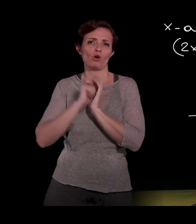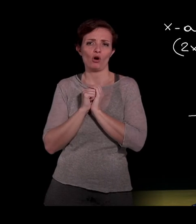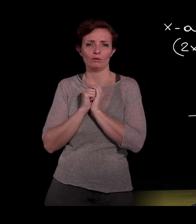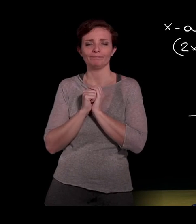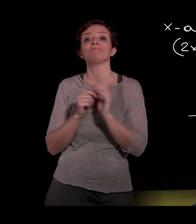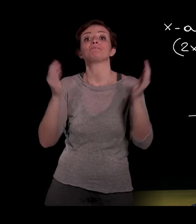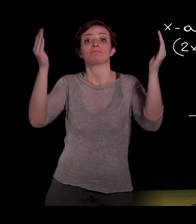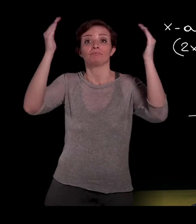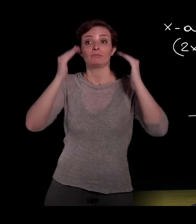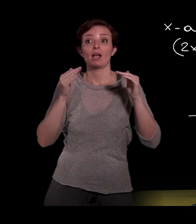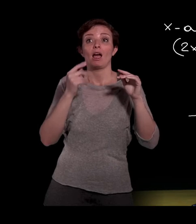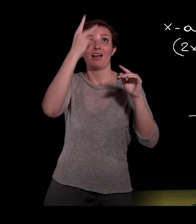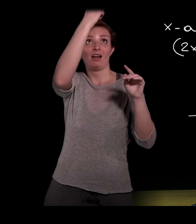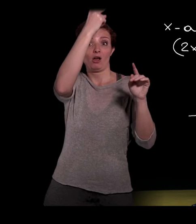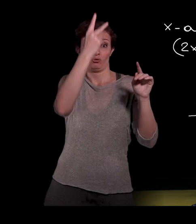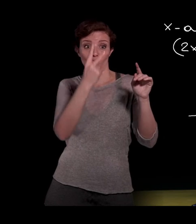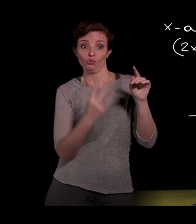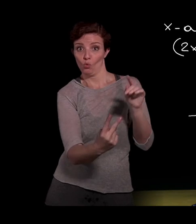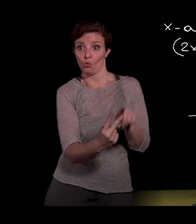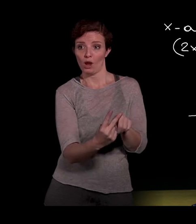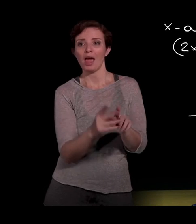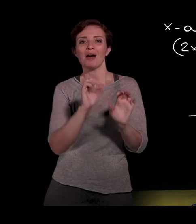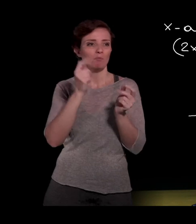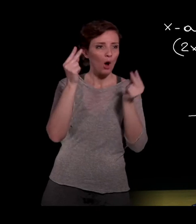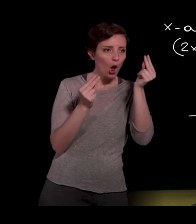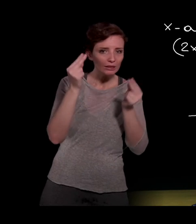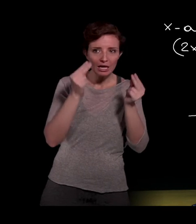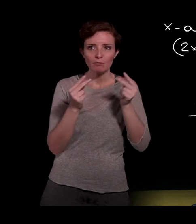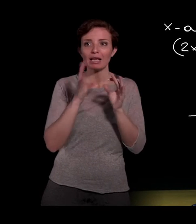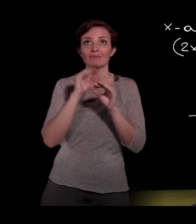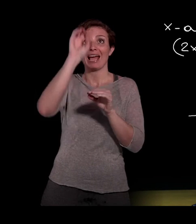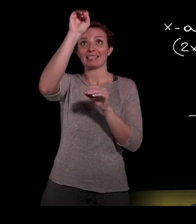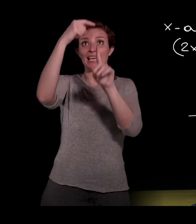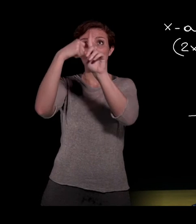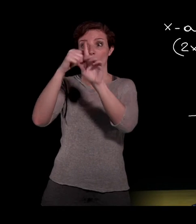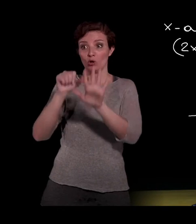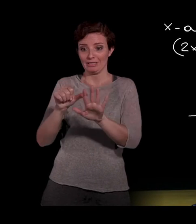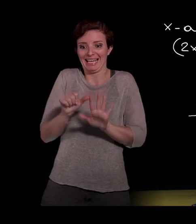Si procede, poi, portando giù il 2, facendo qualche moltiplicazione. Qui, 0+6=6.